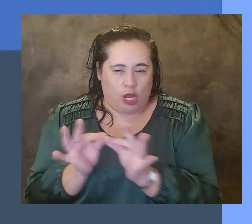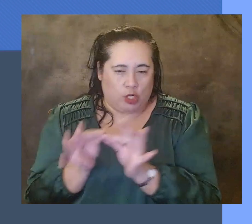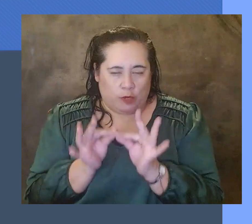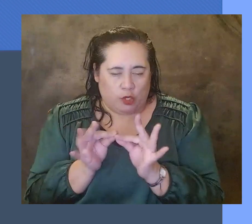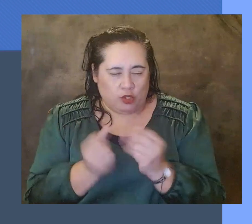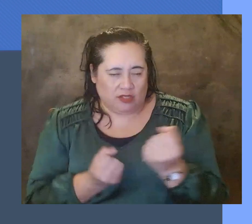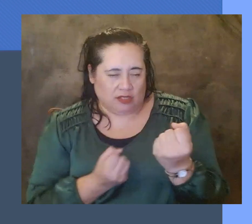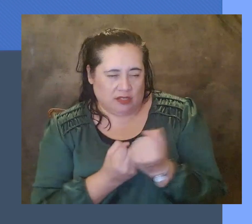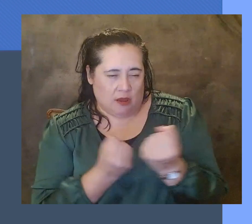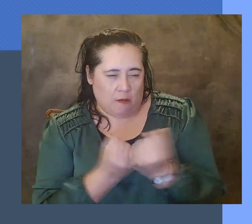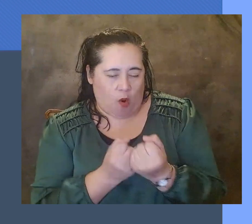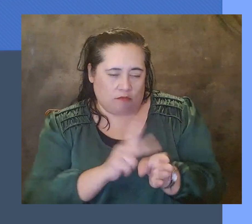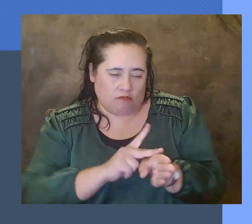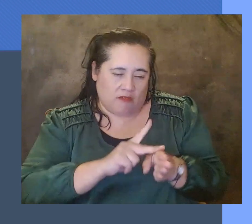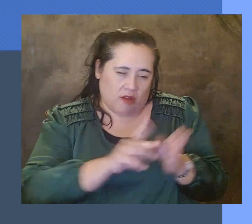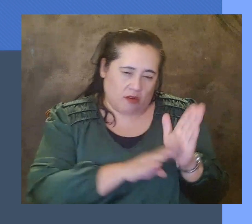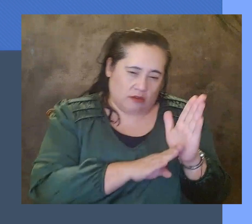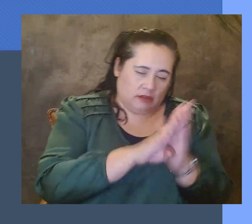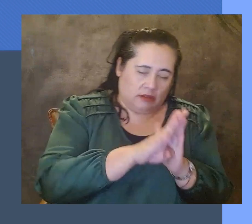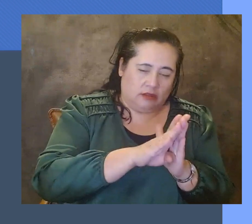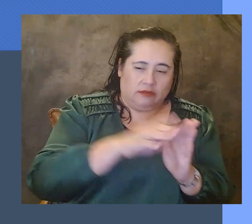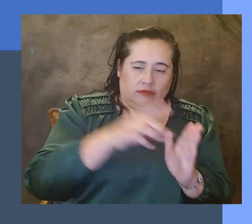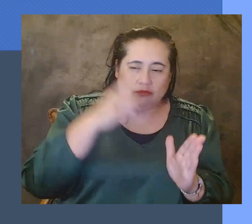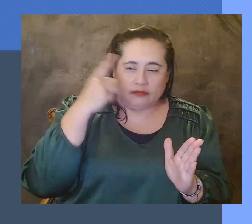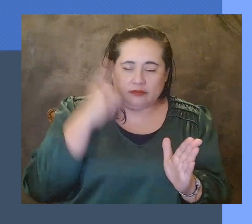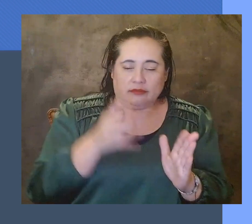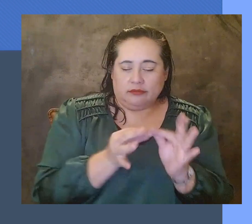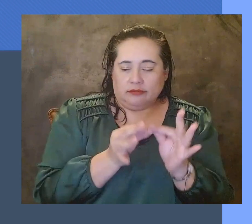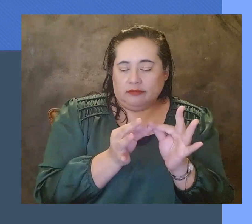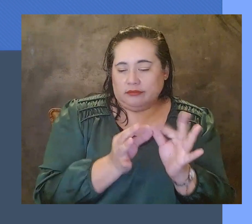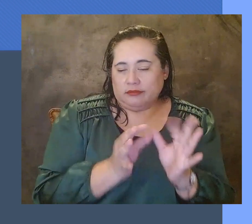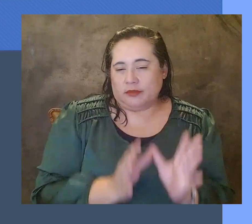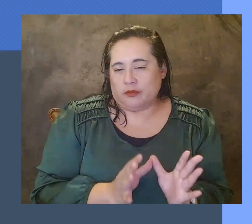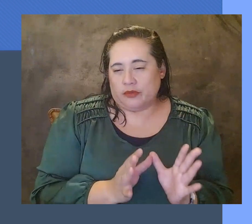Para apoyar el desarrollo profesional para intérpretes.